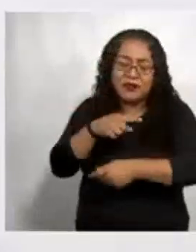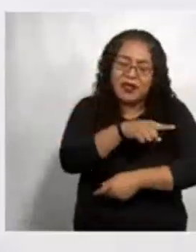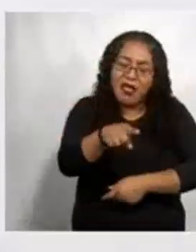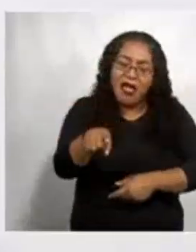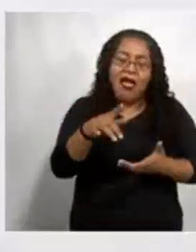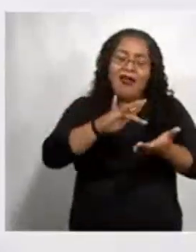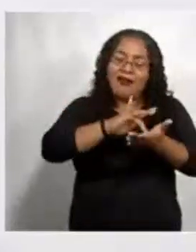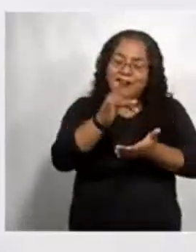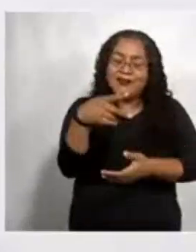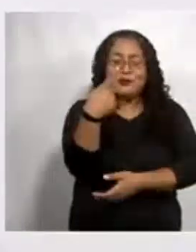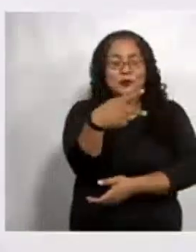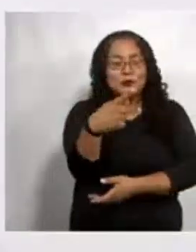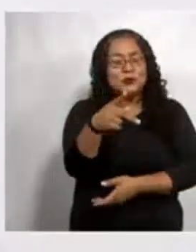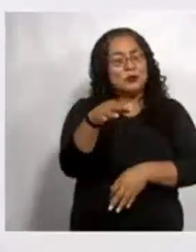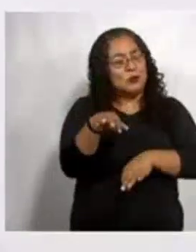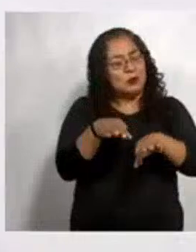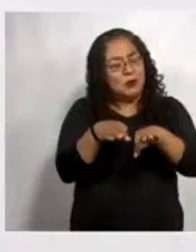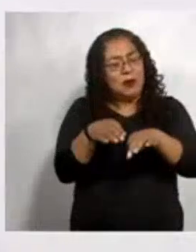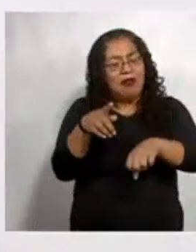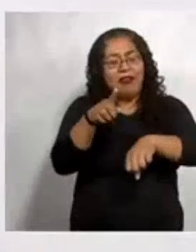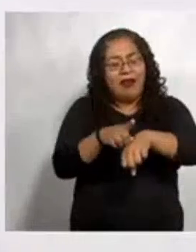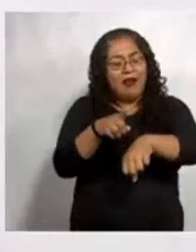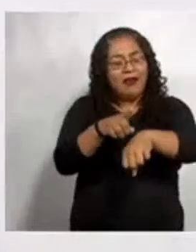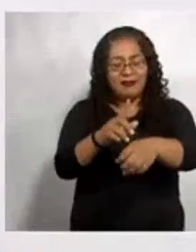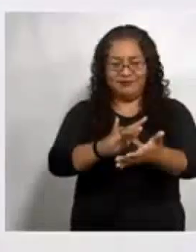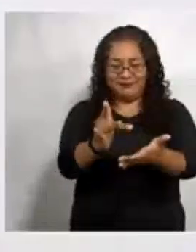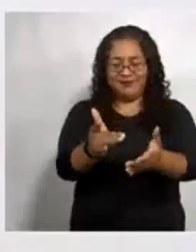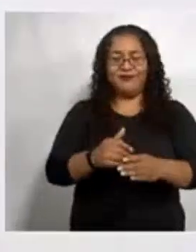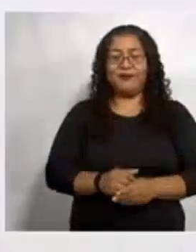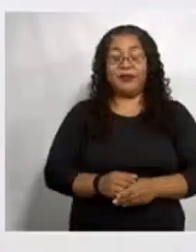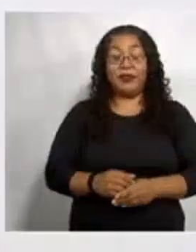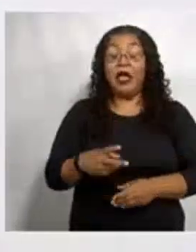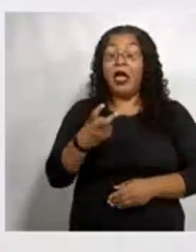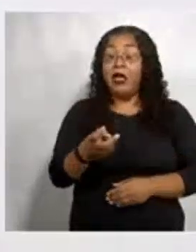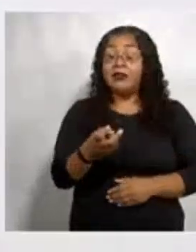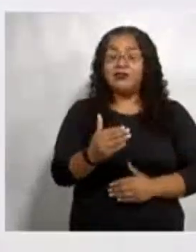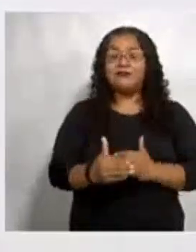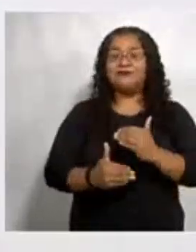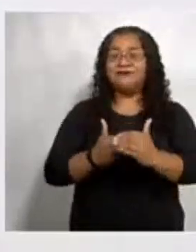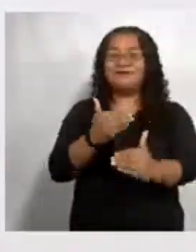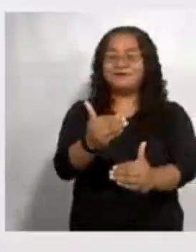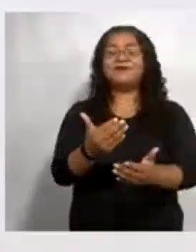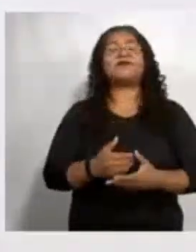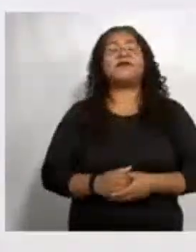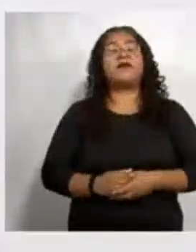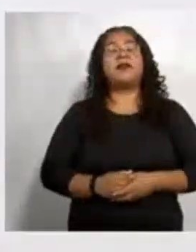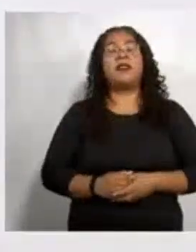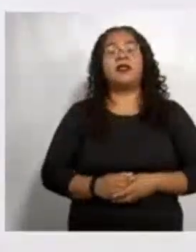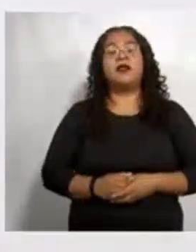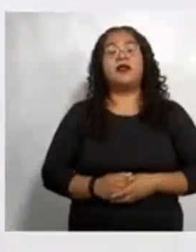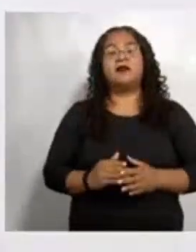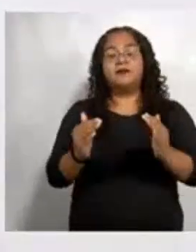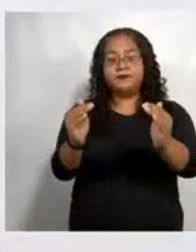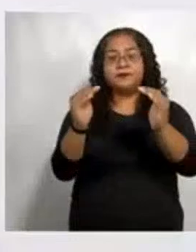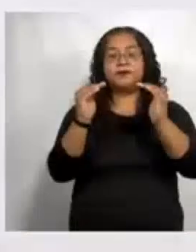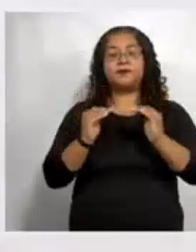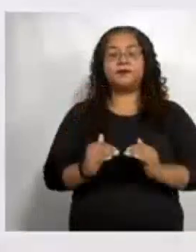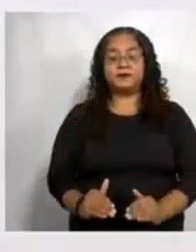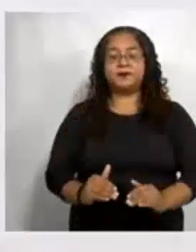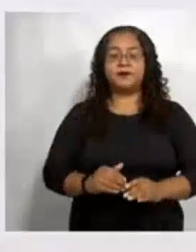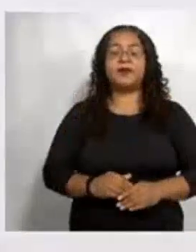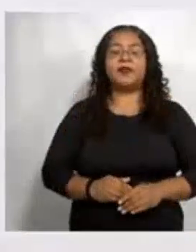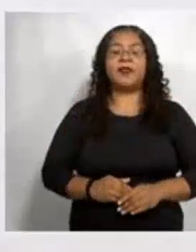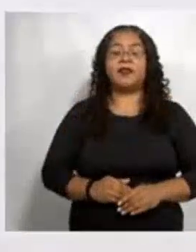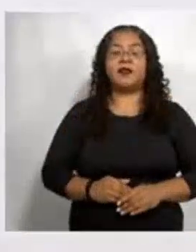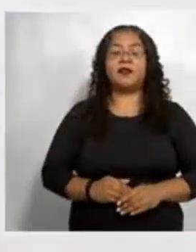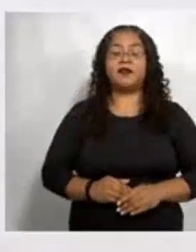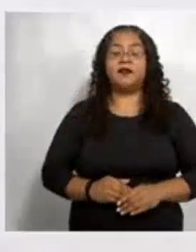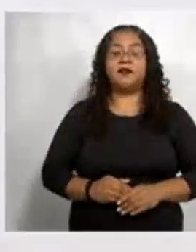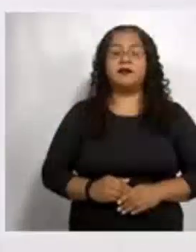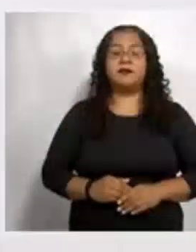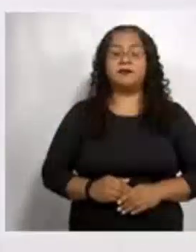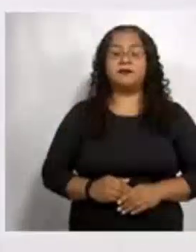el trabajo que hacen. Vamos avanzando. Quiero comentarles también que estamos en el Iste, lo